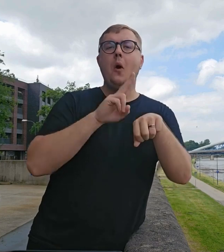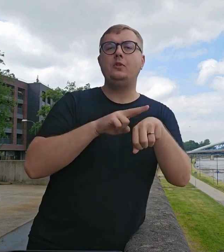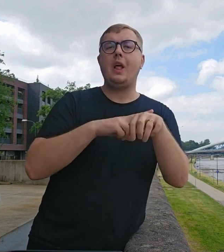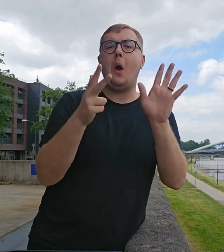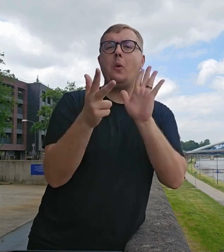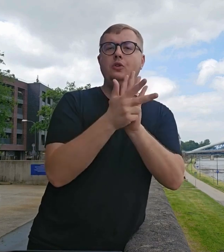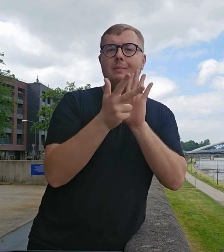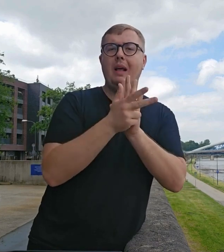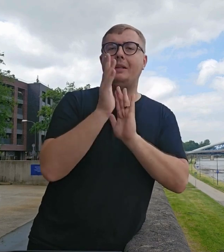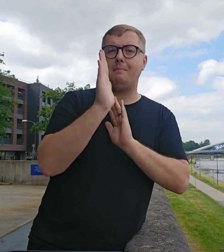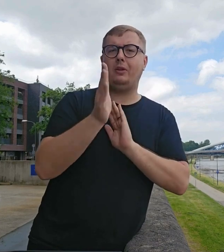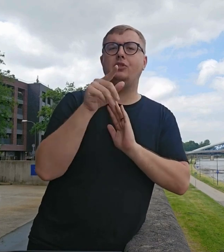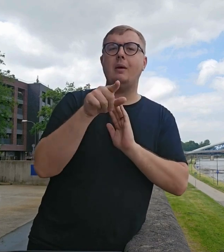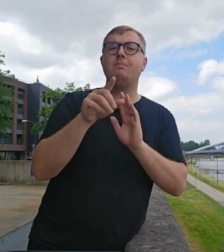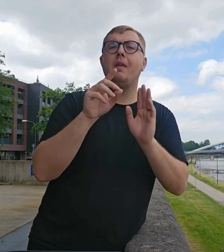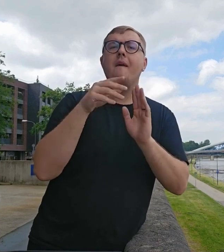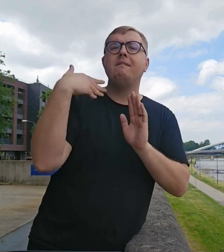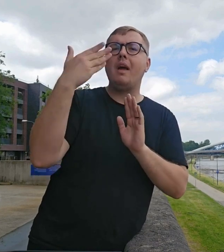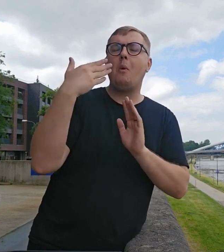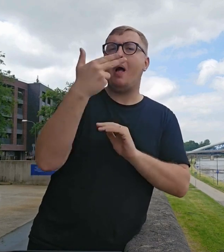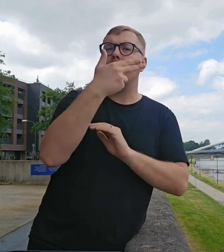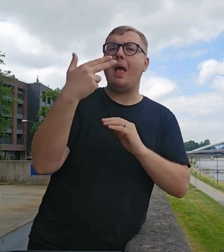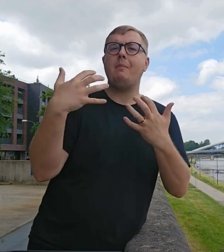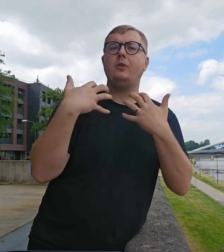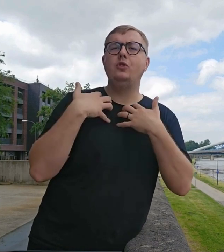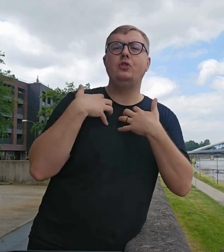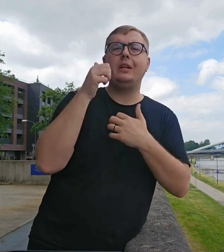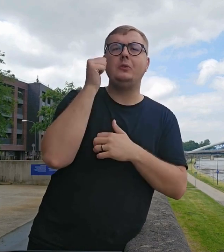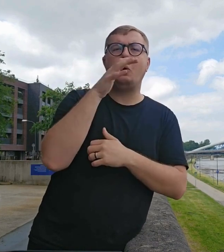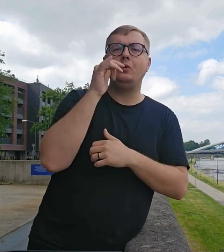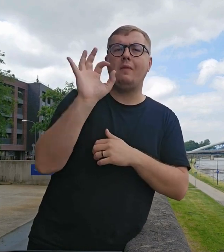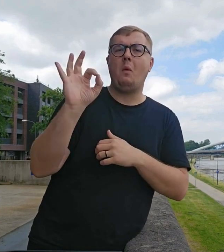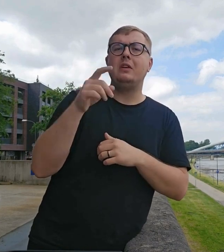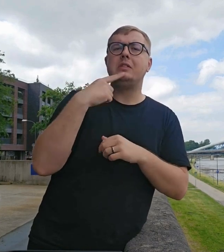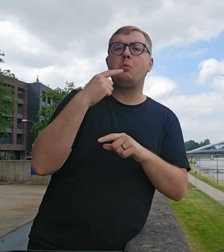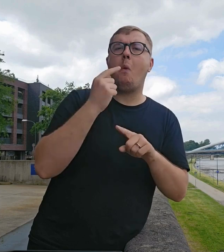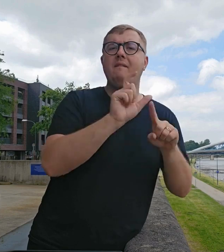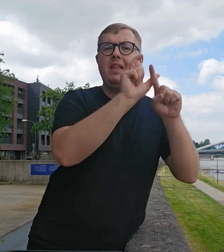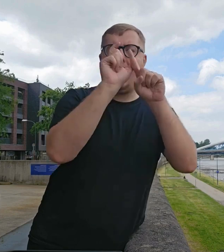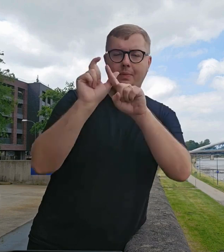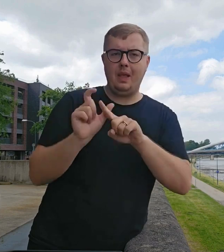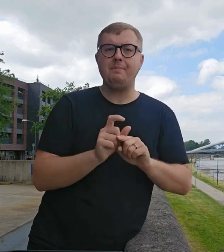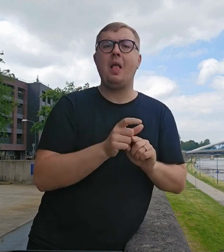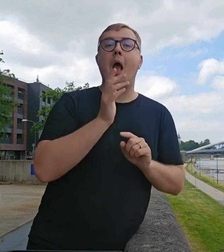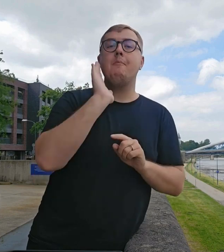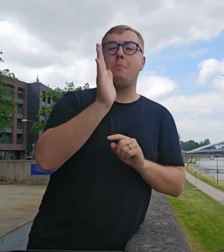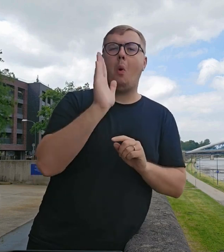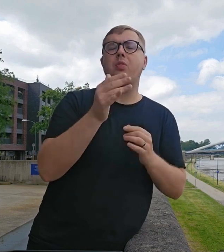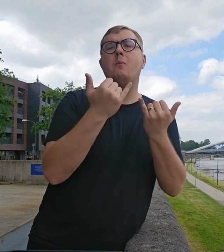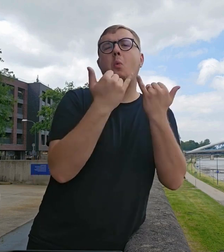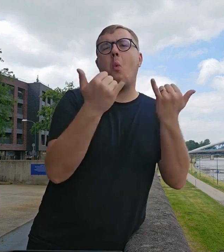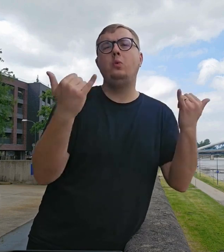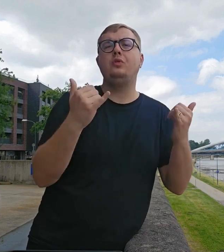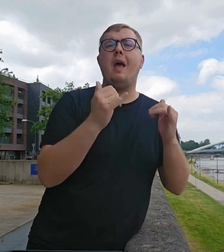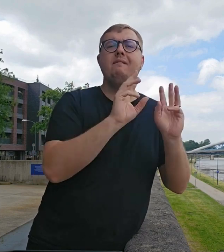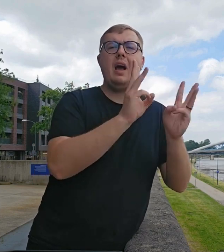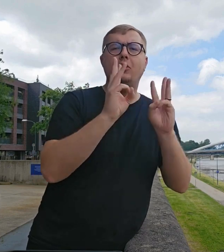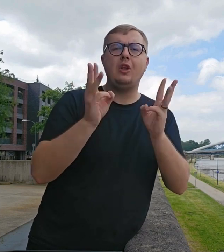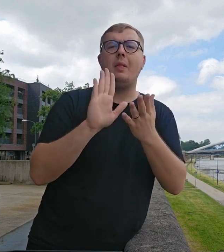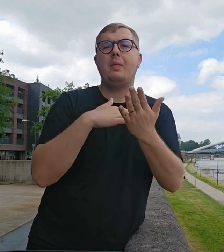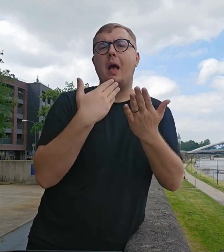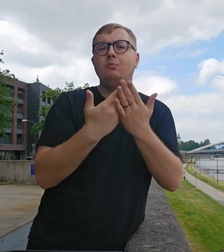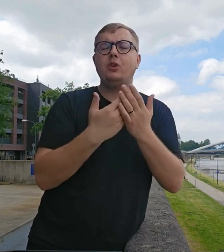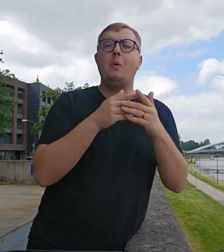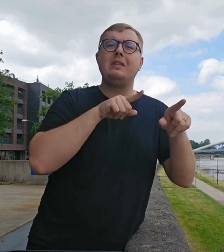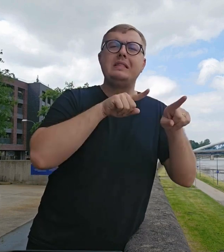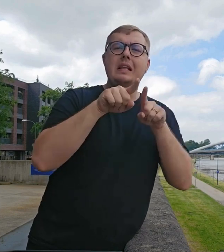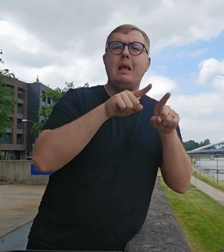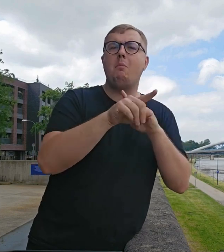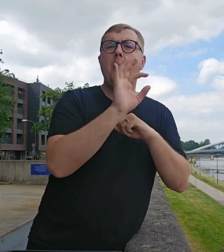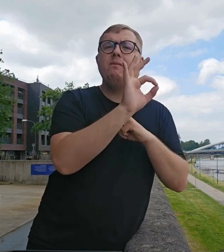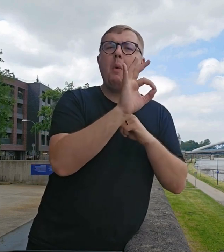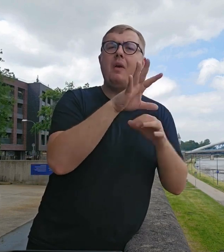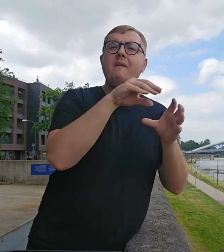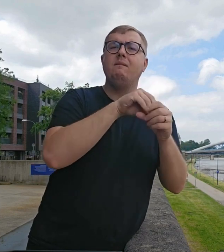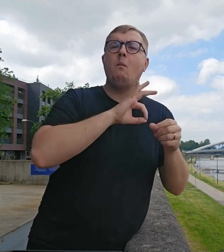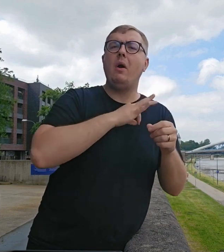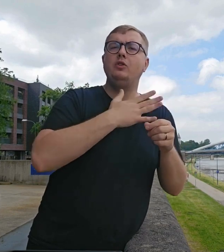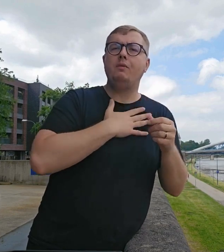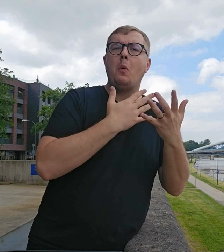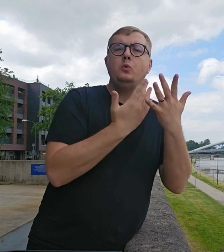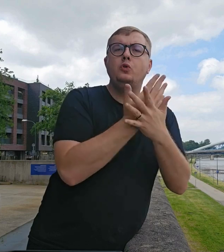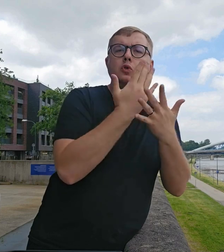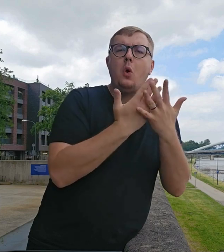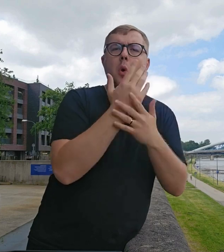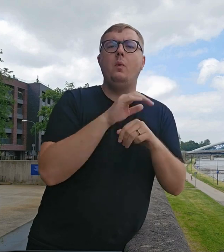O godz. 18 wykład o życiu codziennym Słowian. Później różne warsztaty np. o właściwościach i symbolice ziół.